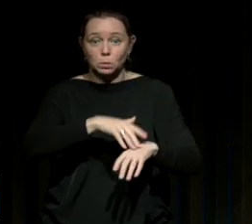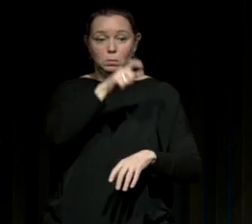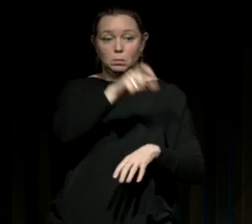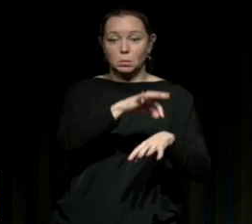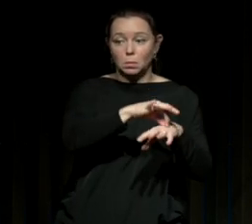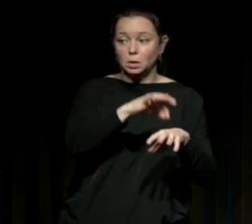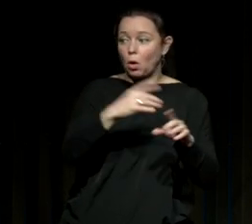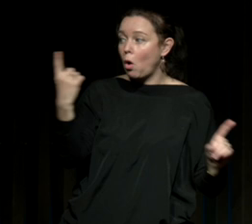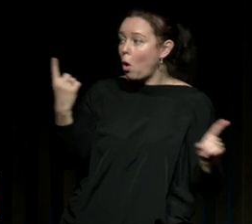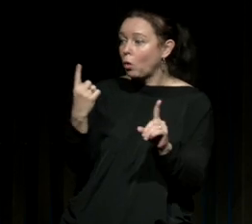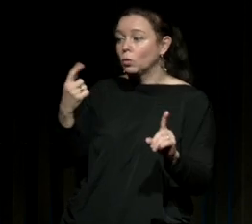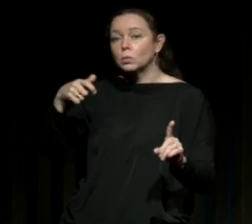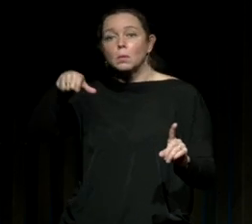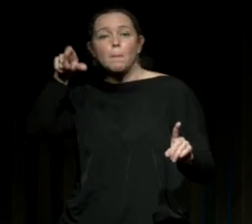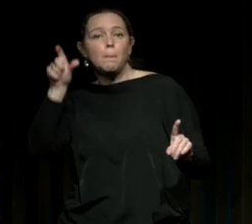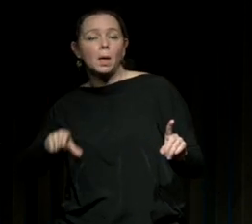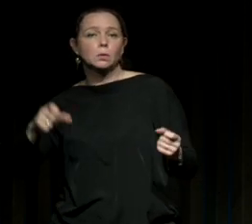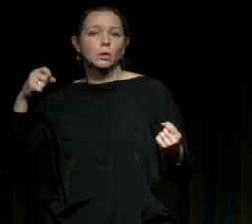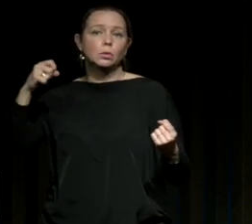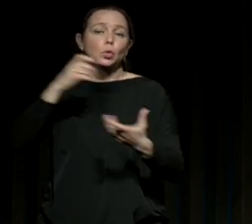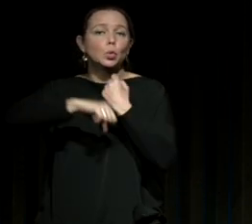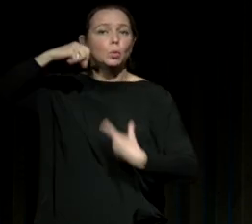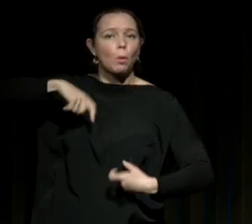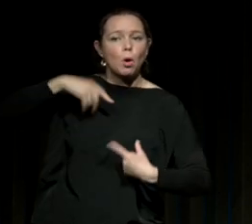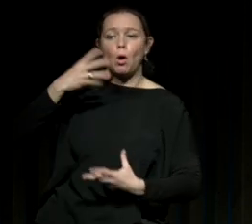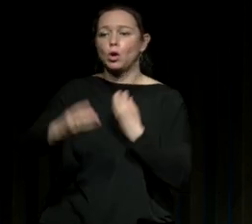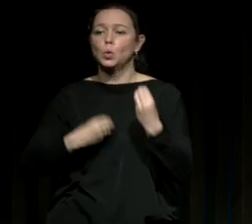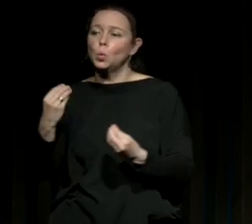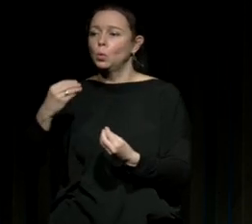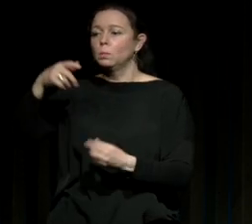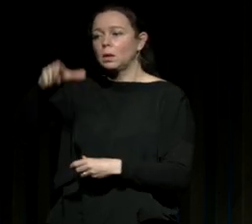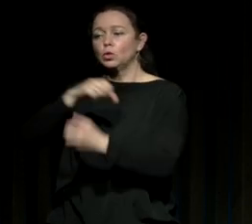souvent leur endocrinologue et nutritionniste ne prennent pas très souvent leur traitement